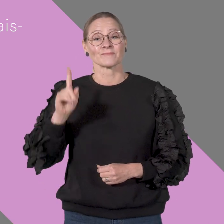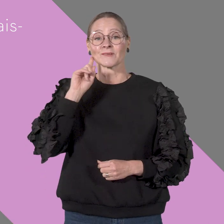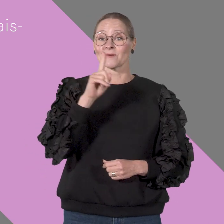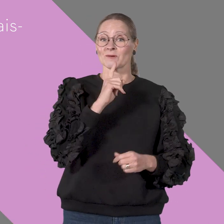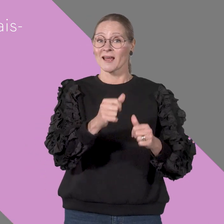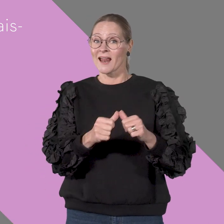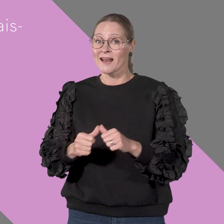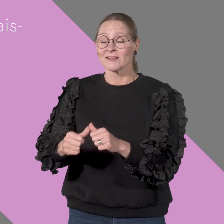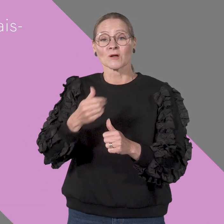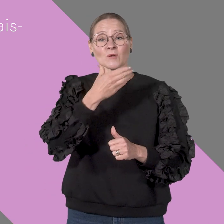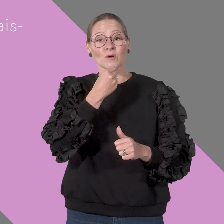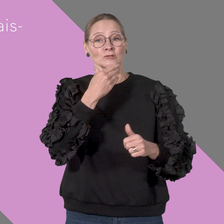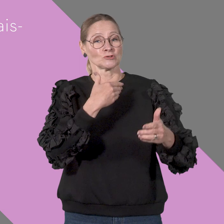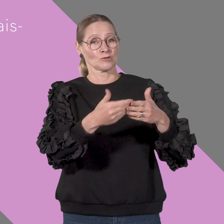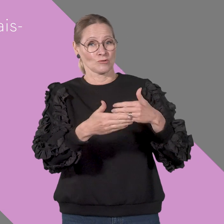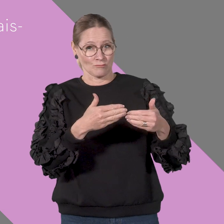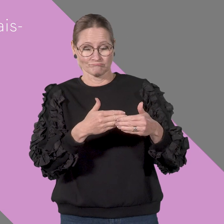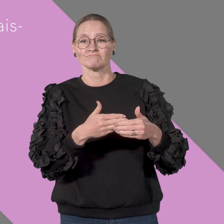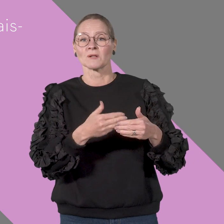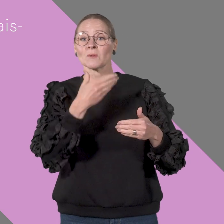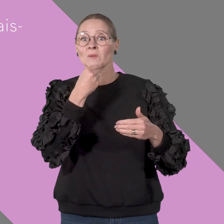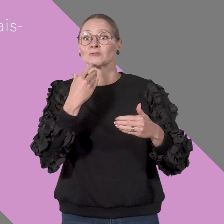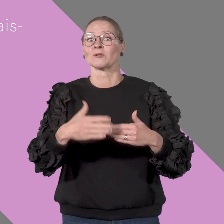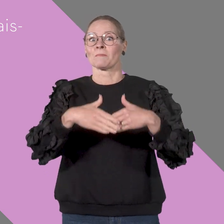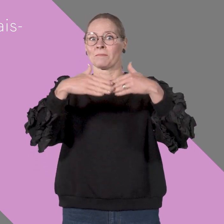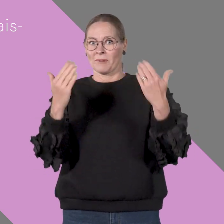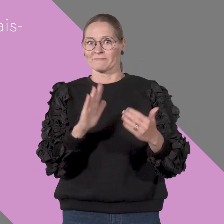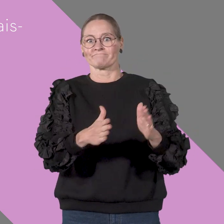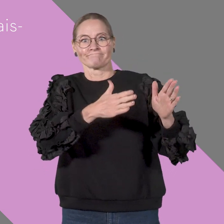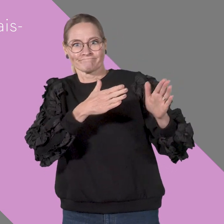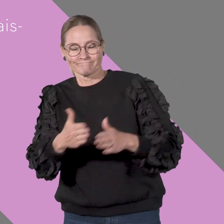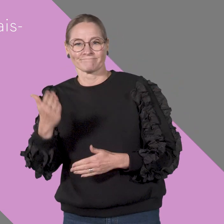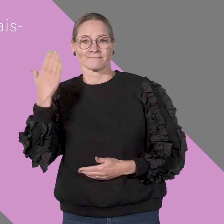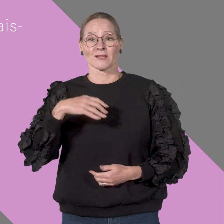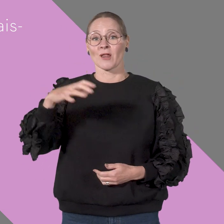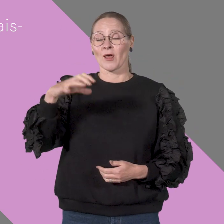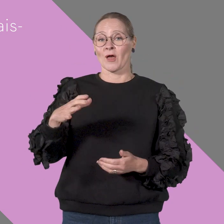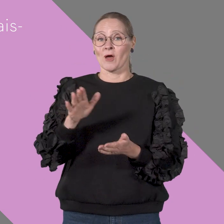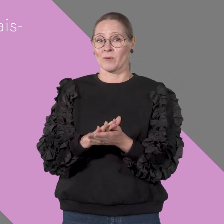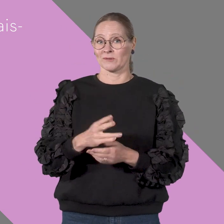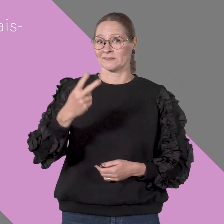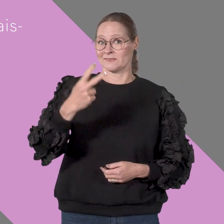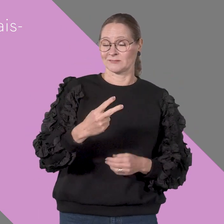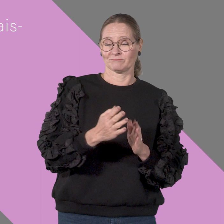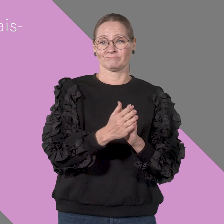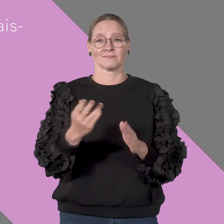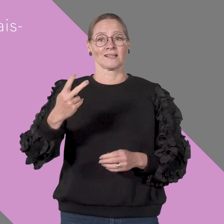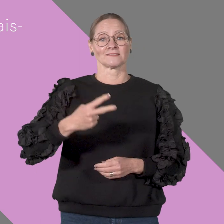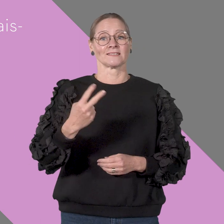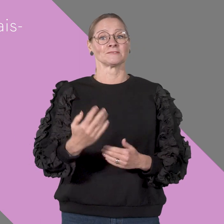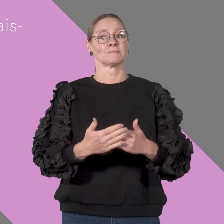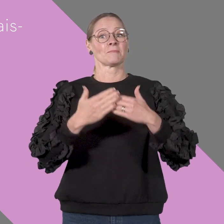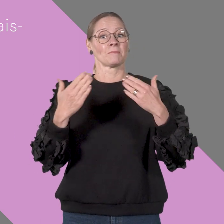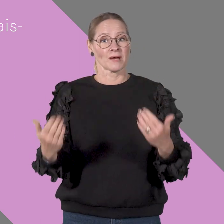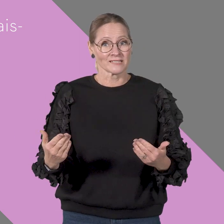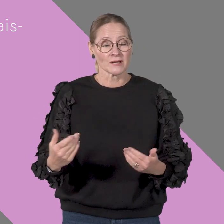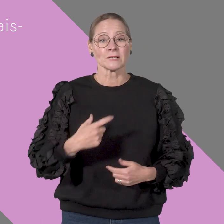Kuurojen Liiton nuorisotyön nuorisopäivät järjestettiin 20.−22.10.2023 -